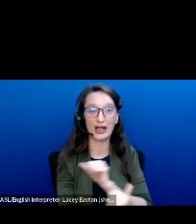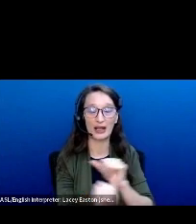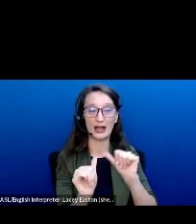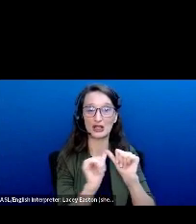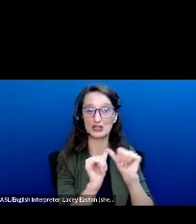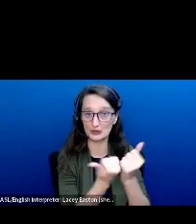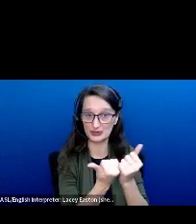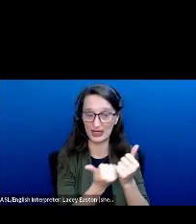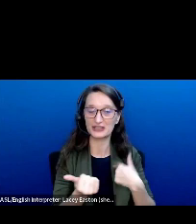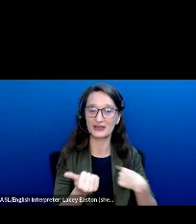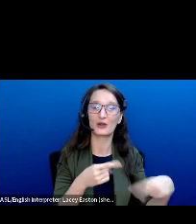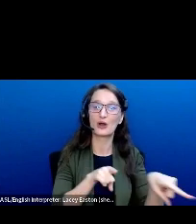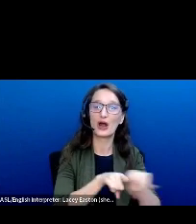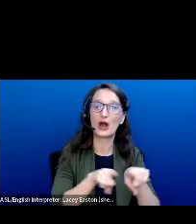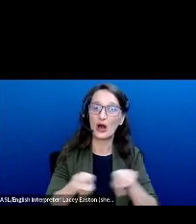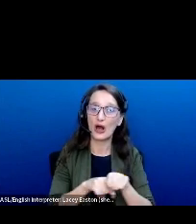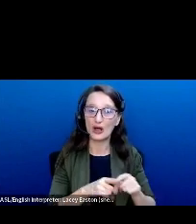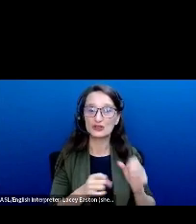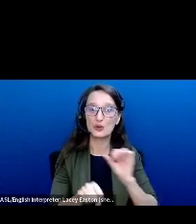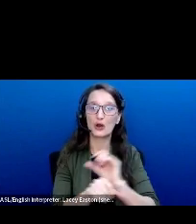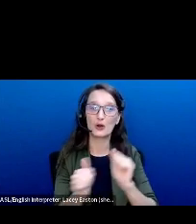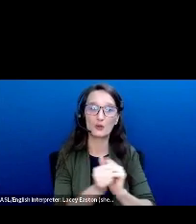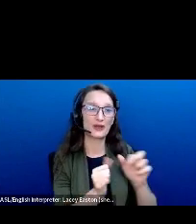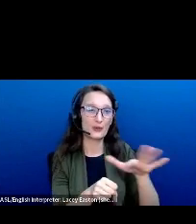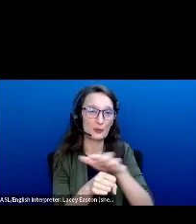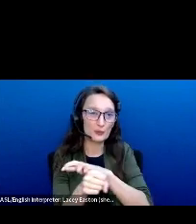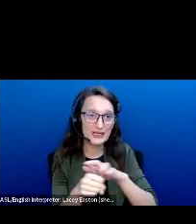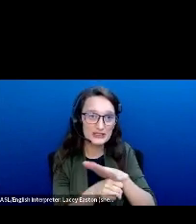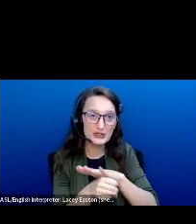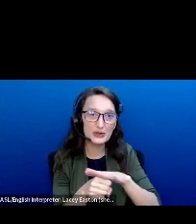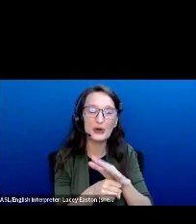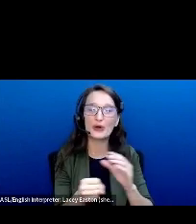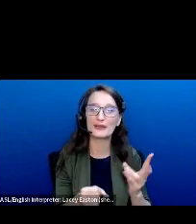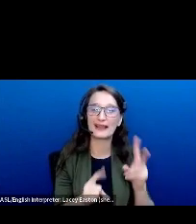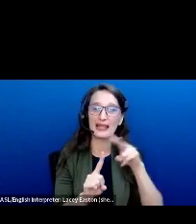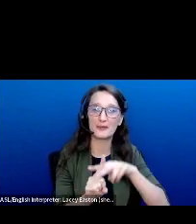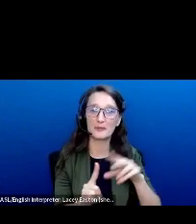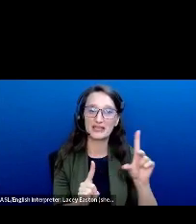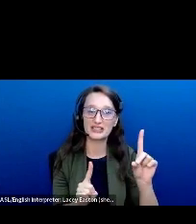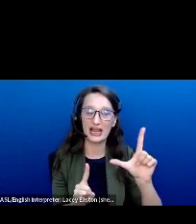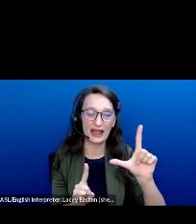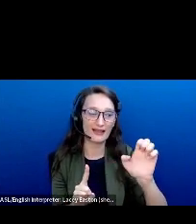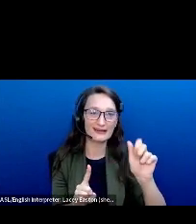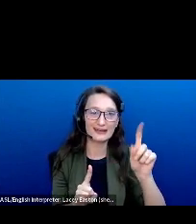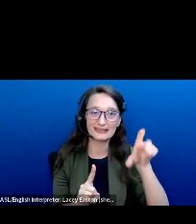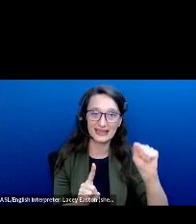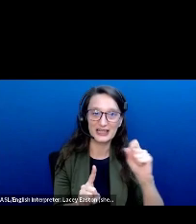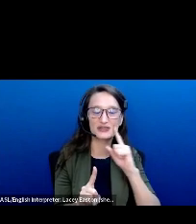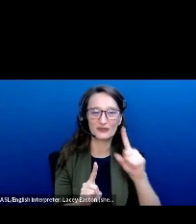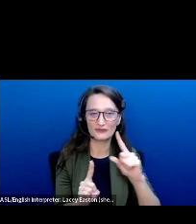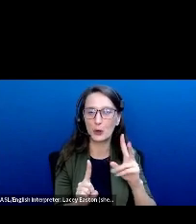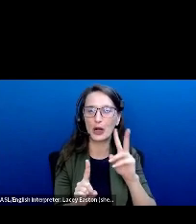líderes de implementación regionales para llevar el trabajo localmente a cada región. Estamos ayudando a crear y